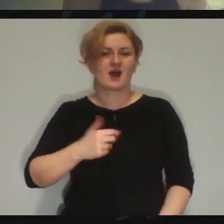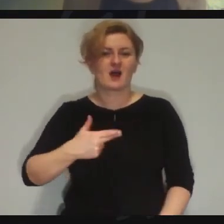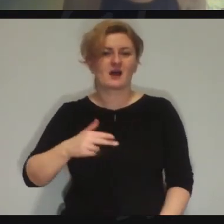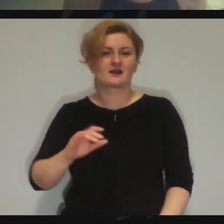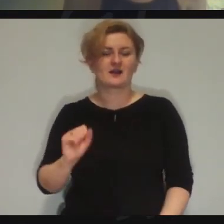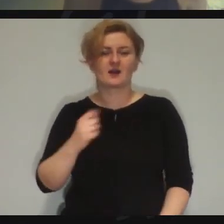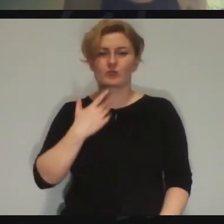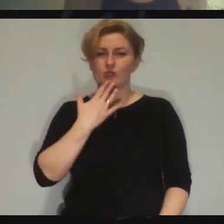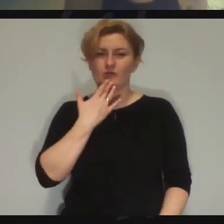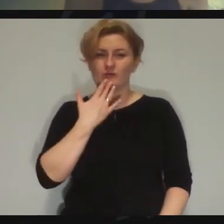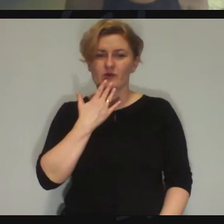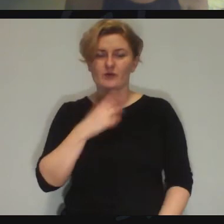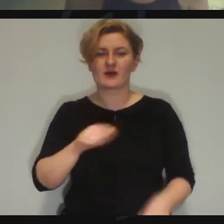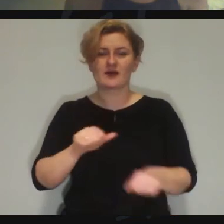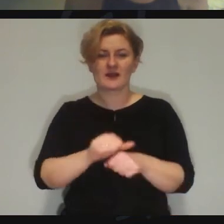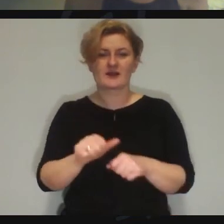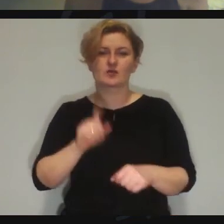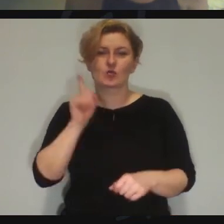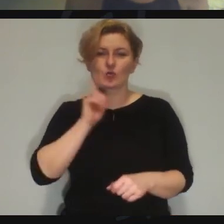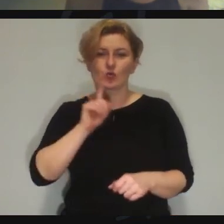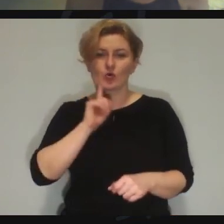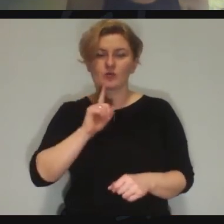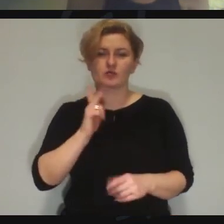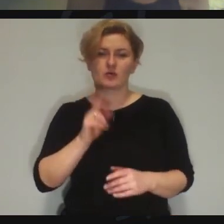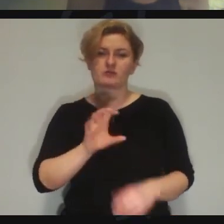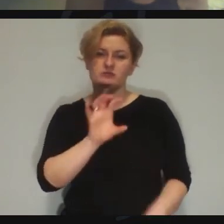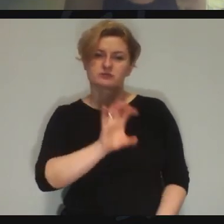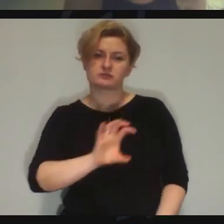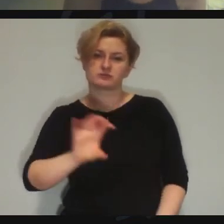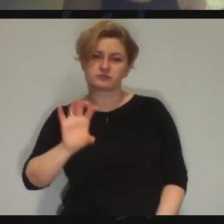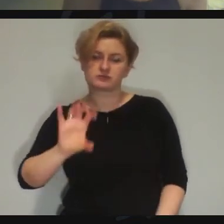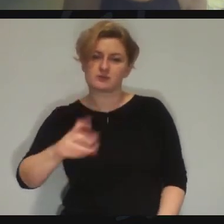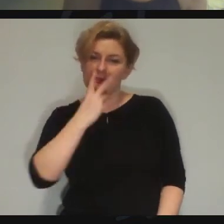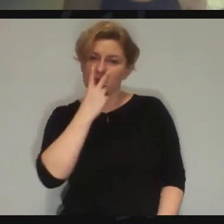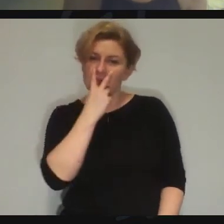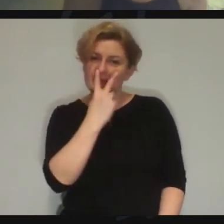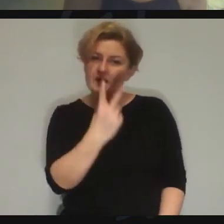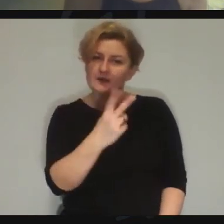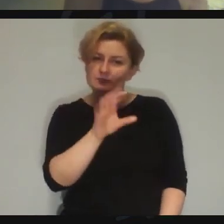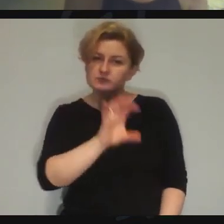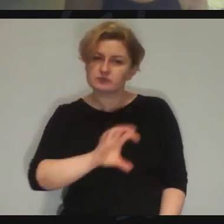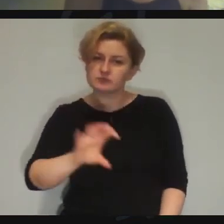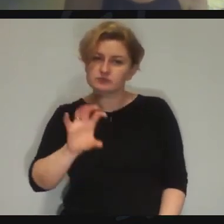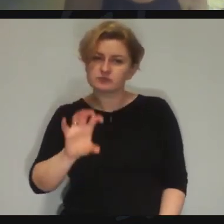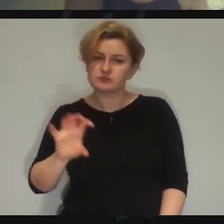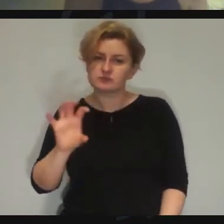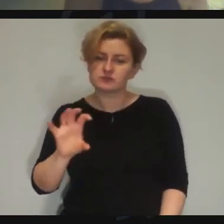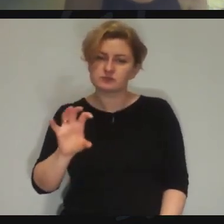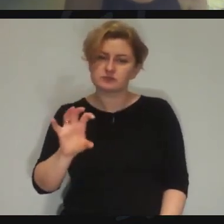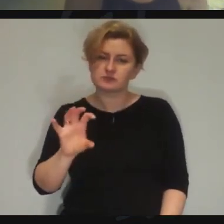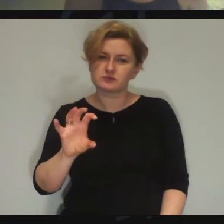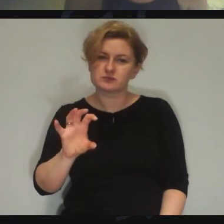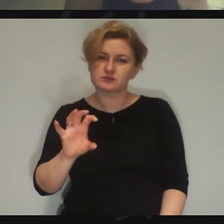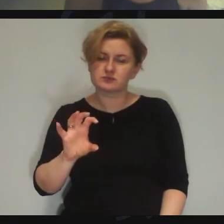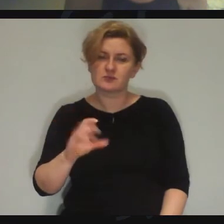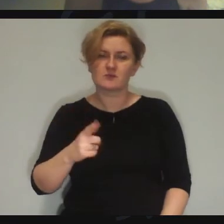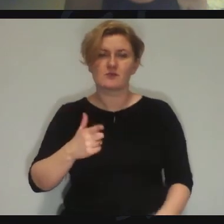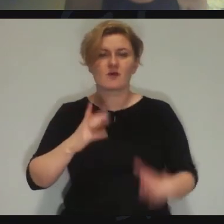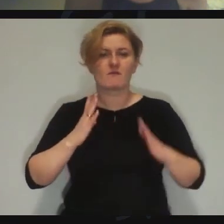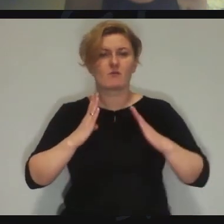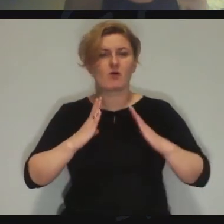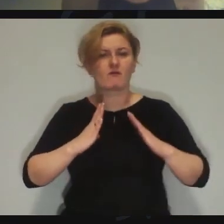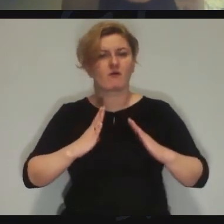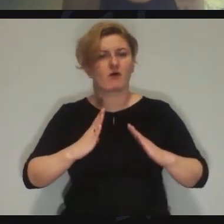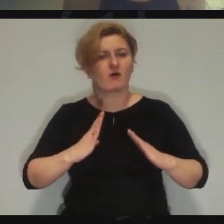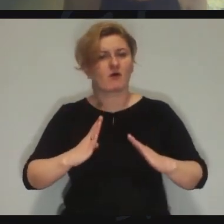Są tacy chłopcy, którzy patrzą, przyglądają się, bardzo wolno wchodzą w grupę